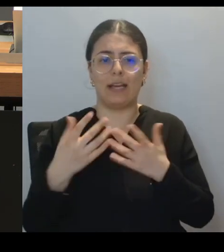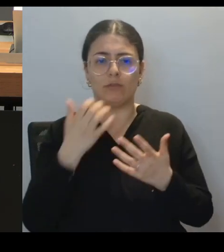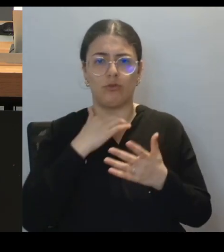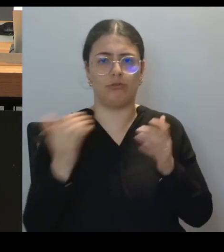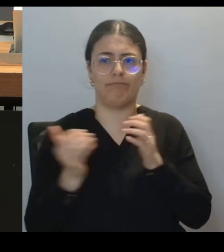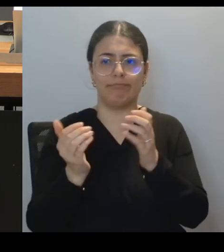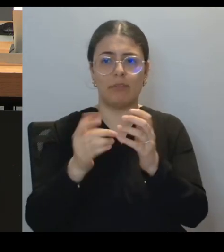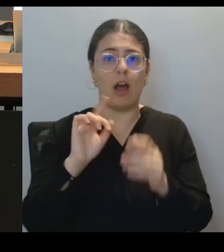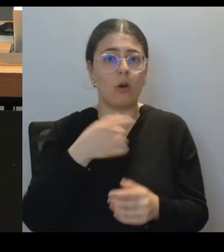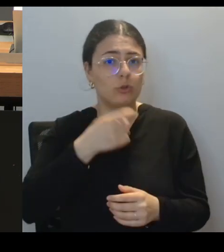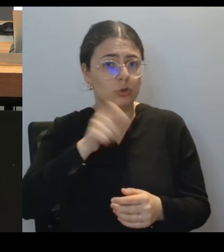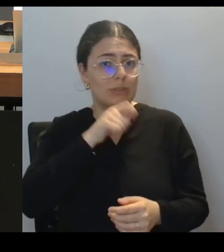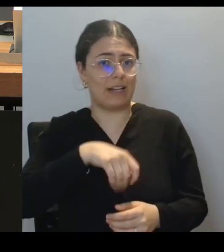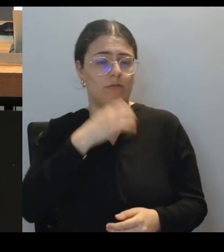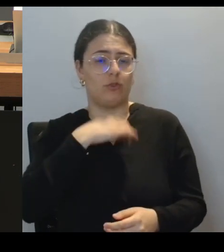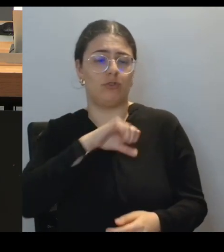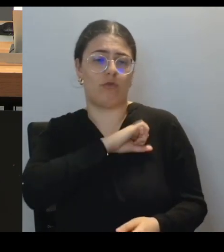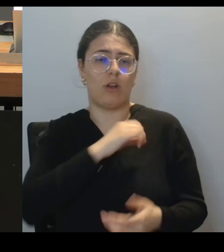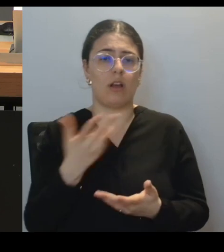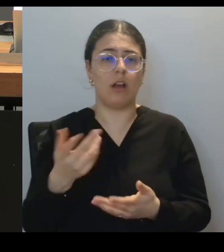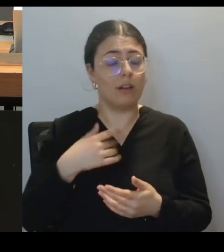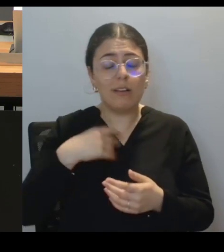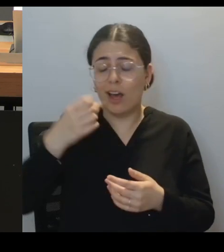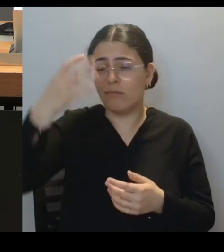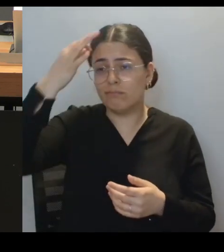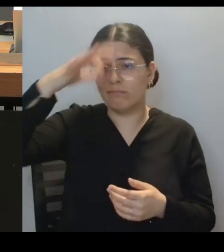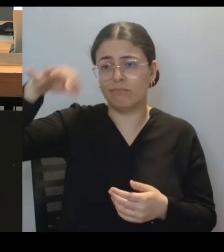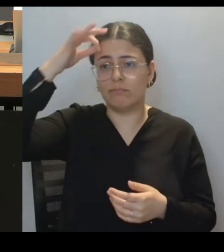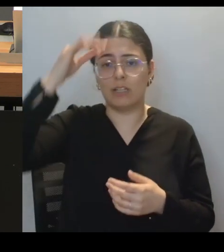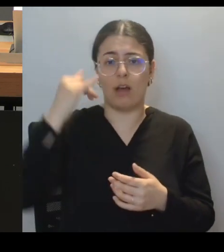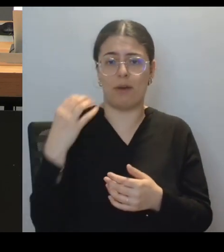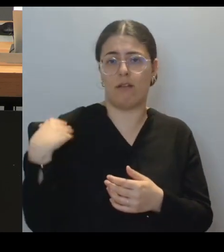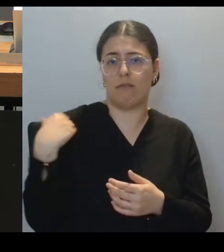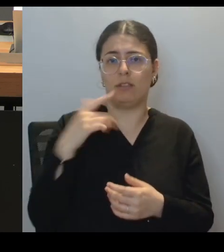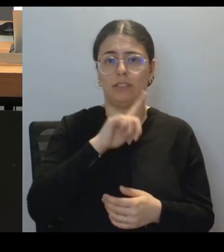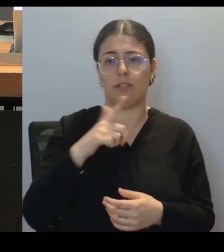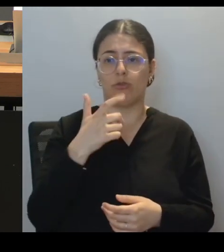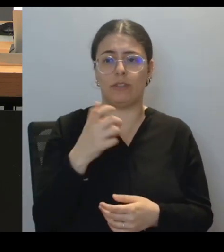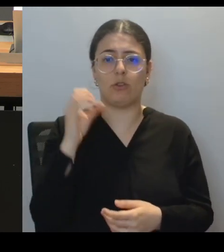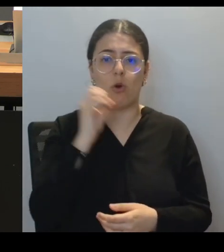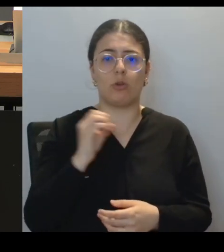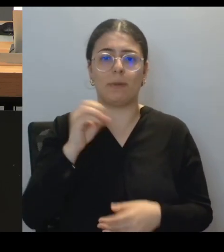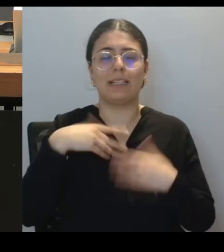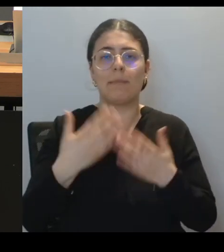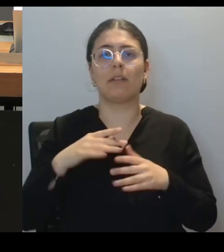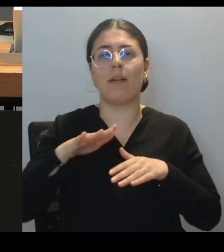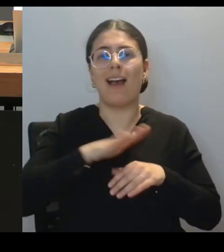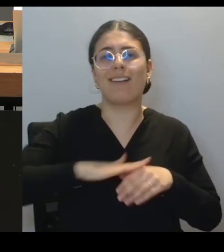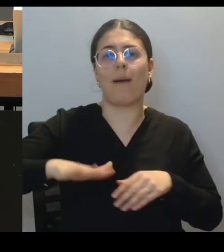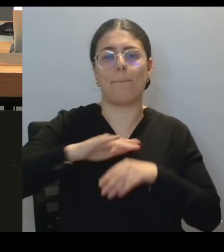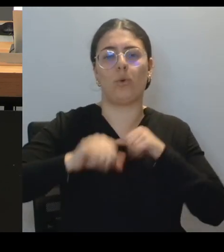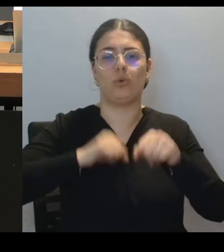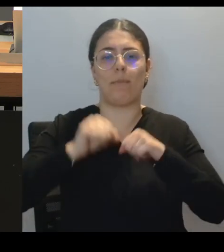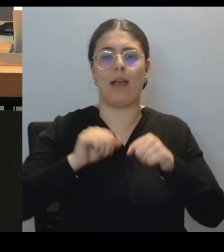bereits seit Oktober 2020 das Campusbike Berlin Projekt, welches Studenten eine attraktive Möglichkeit zum Mieten von Fahrrädern bietet.